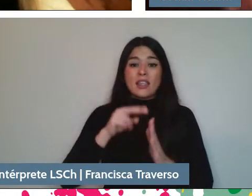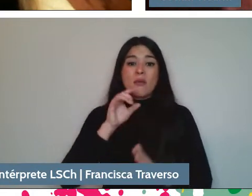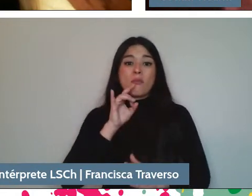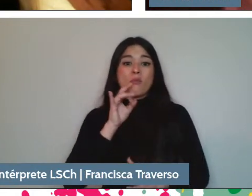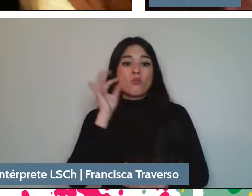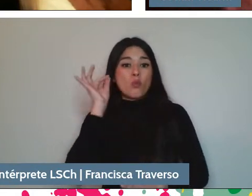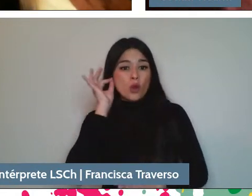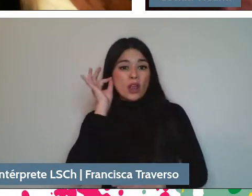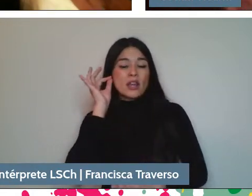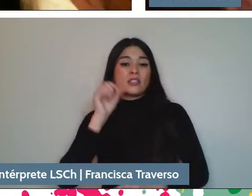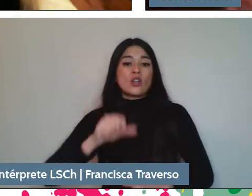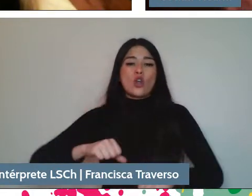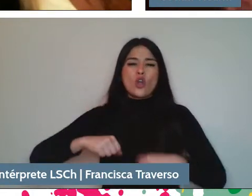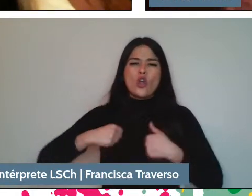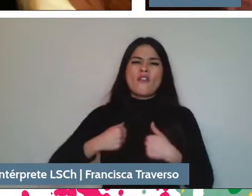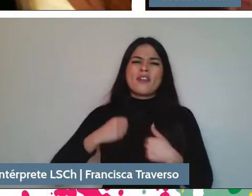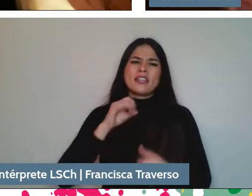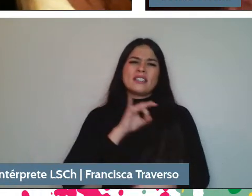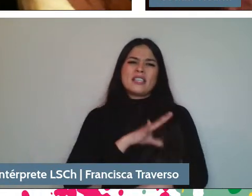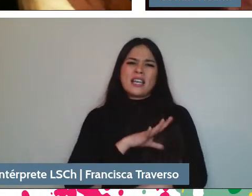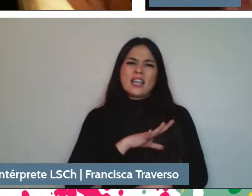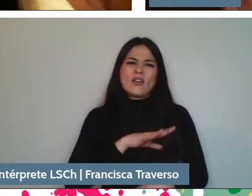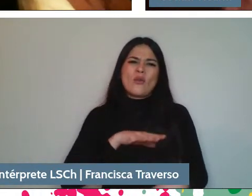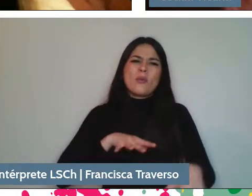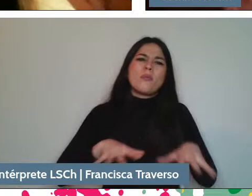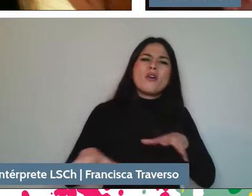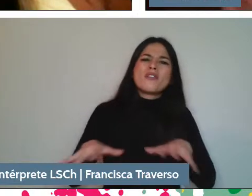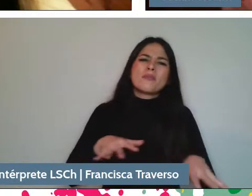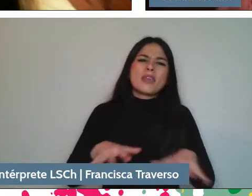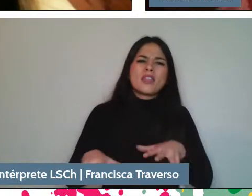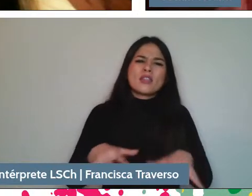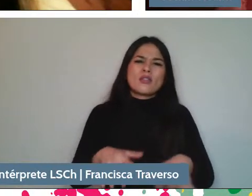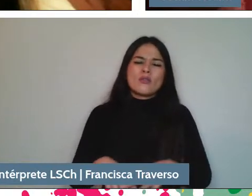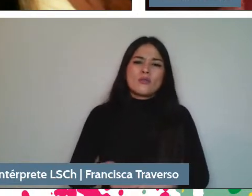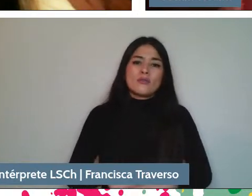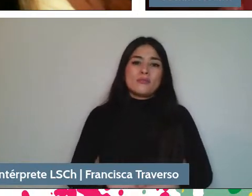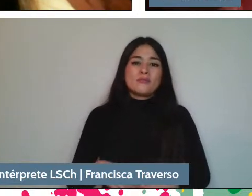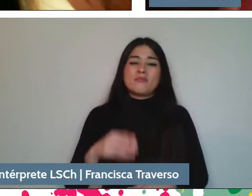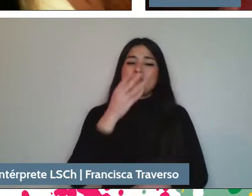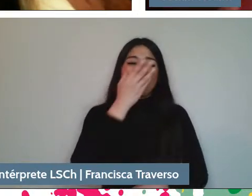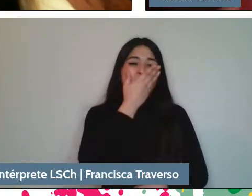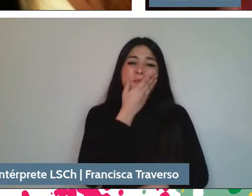¿Qué ha sido para ti ver este movimiento? Bueno, algo maravilloso y deslumbrante